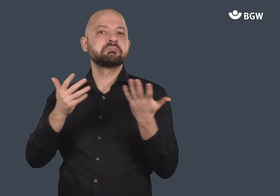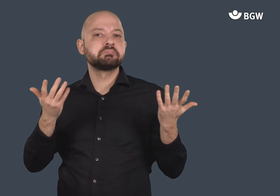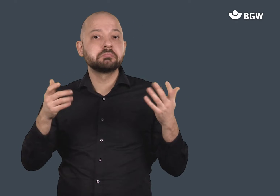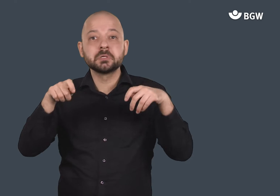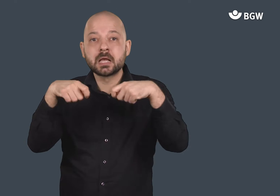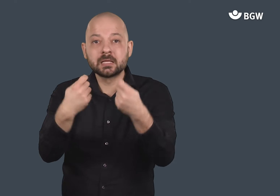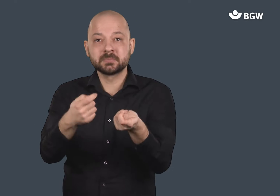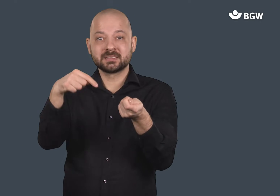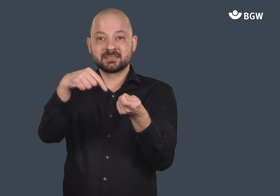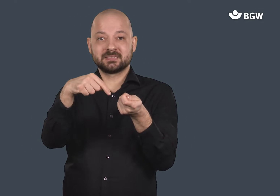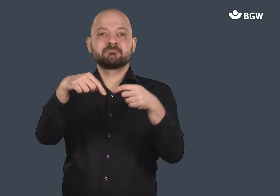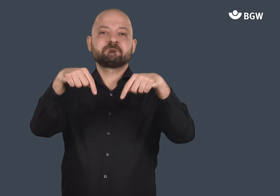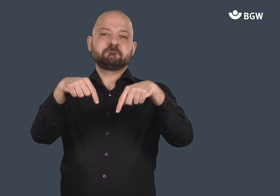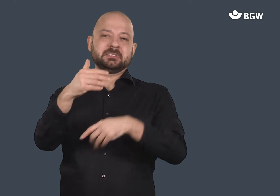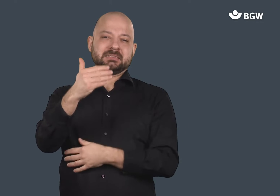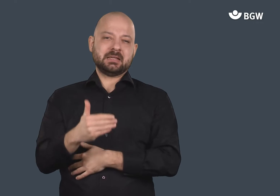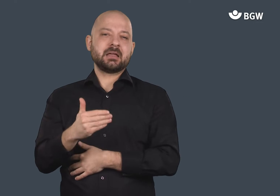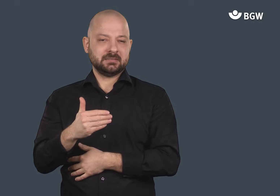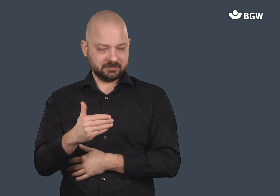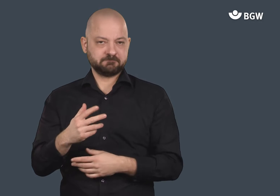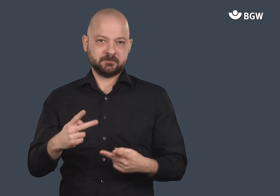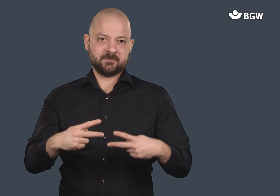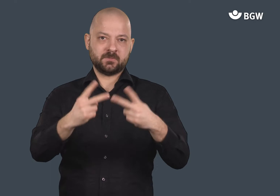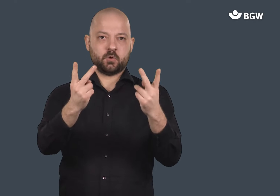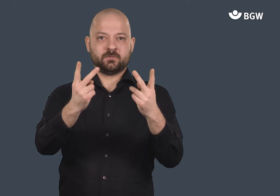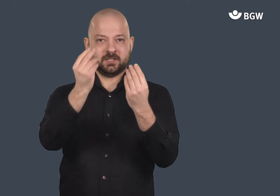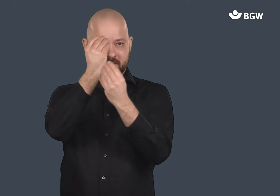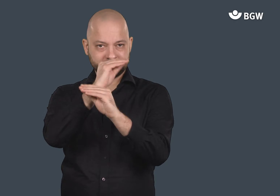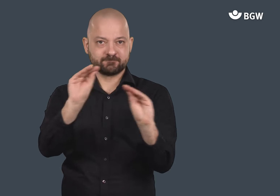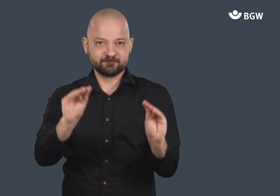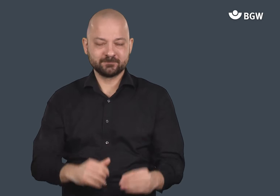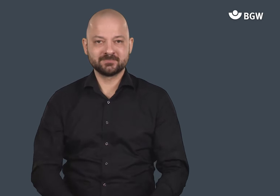und das Testergebnis an dieser Stelle veröffentlicht.